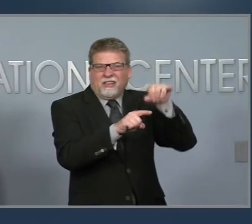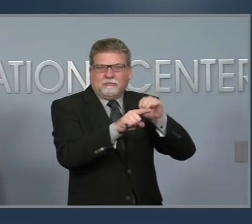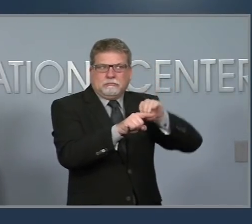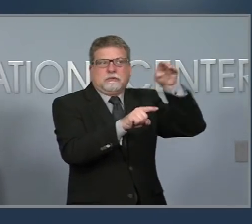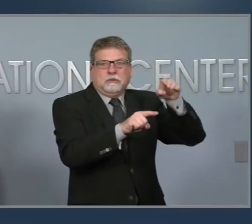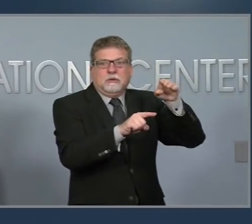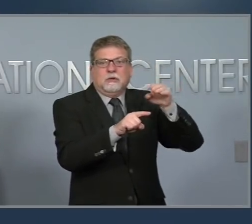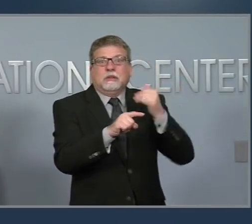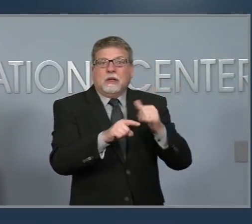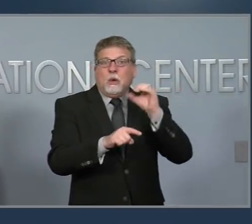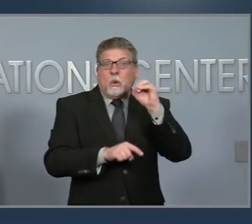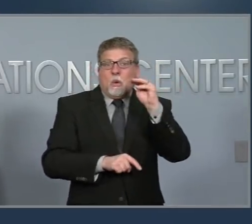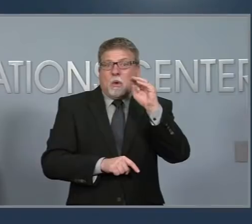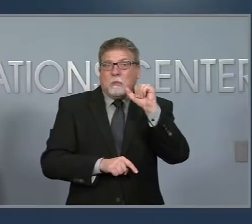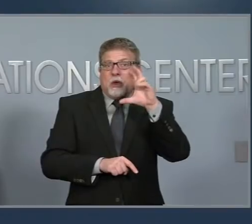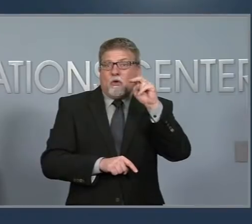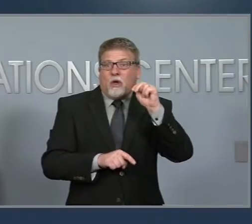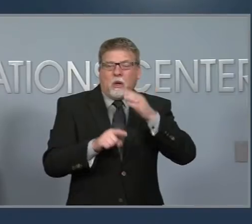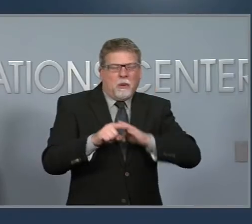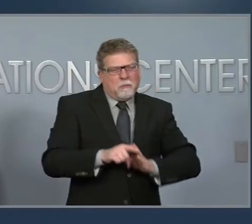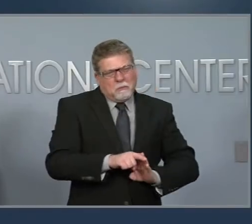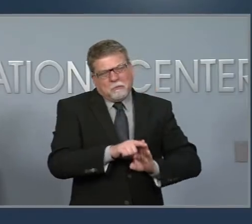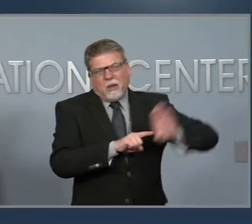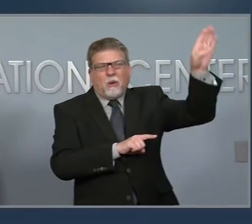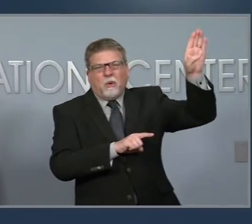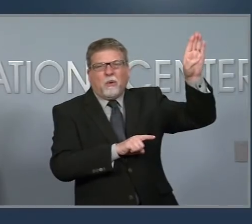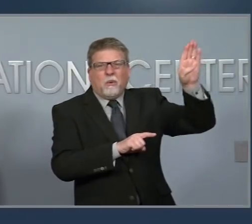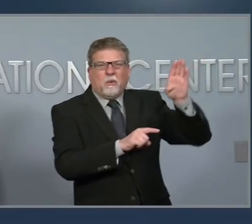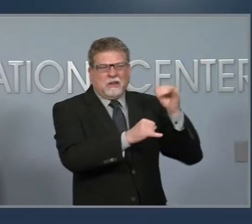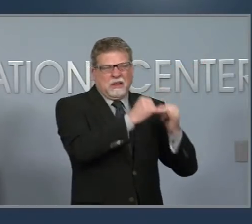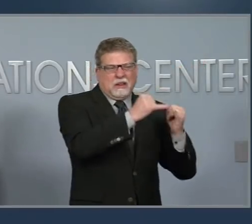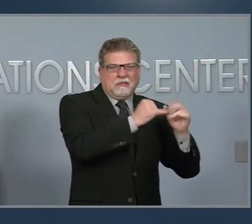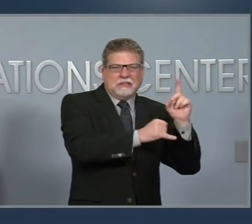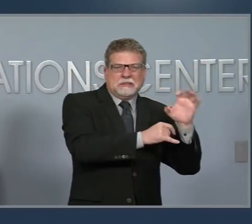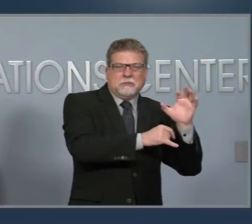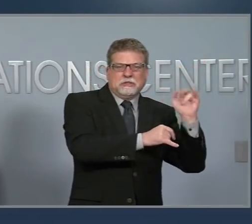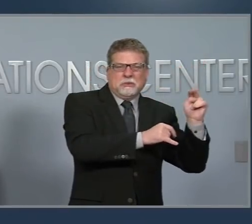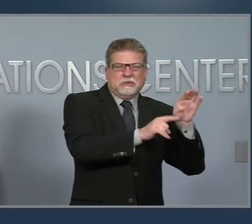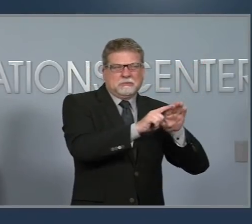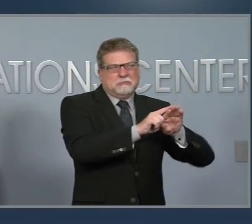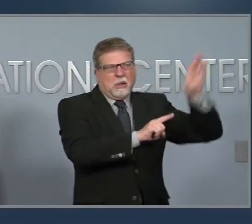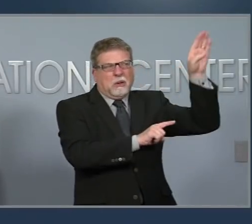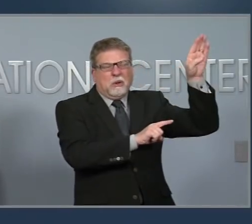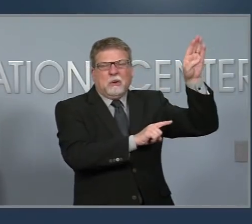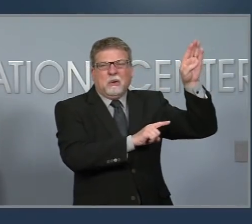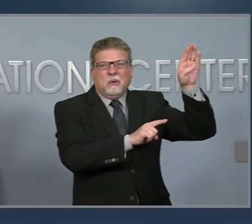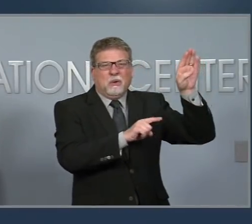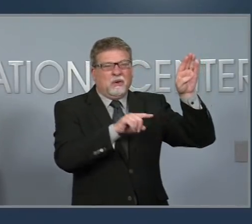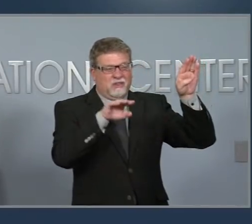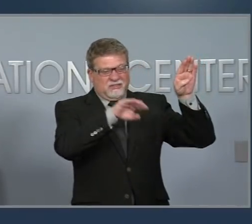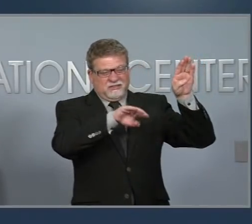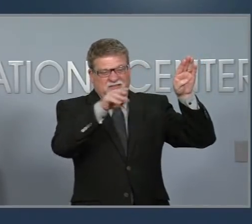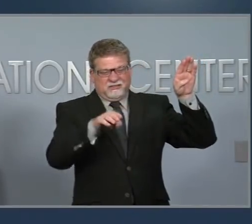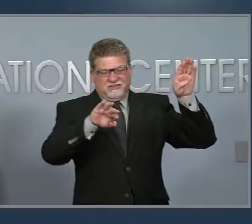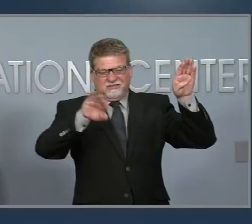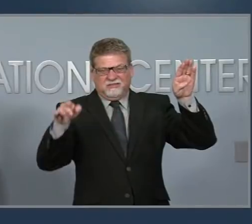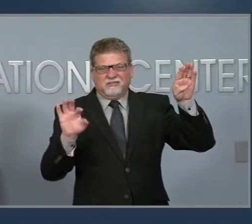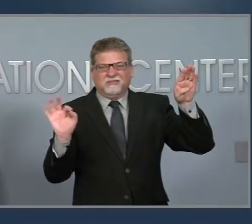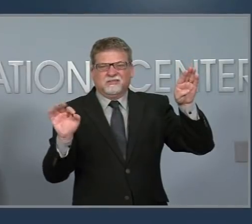Antes de que las vacunas